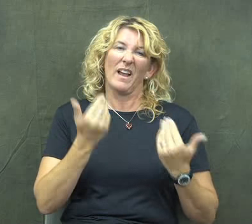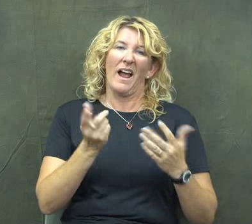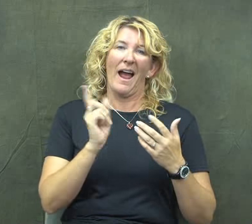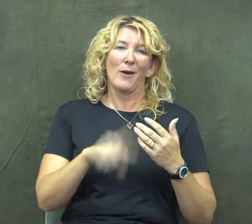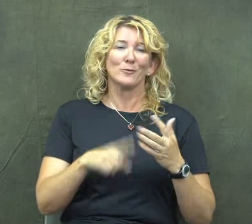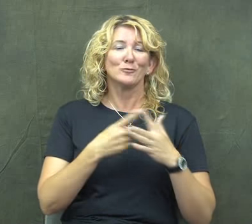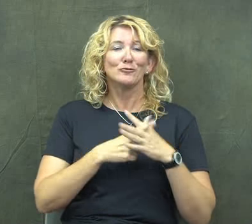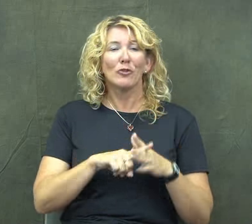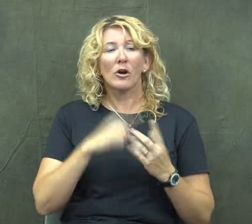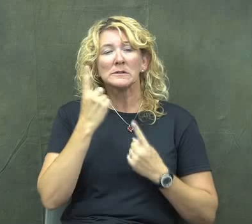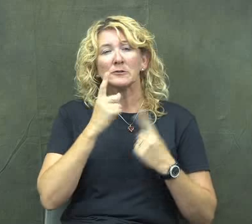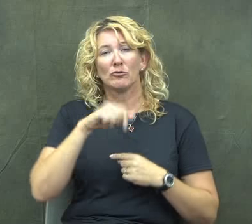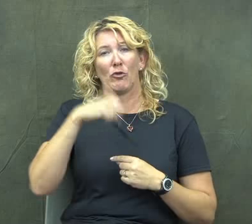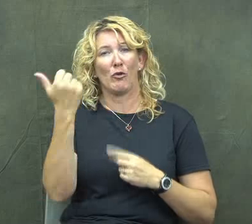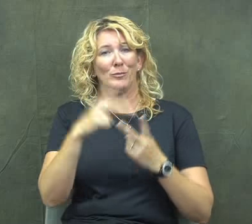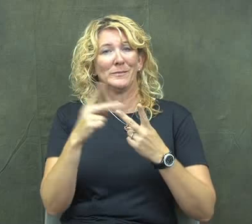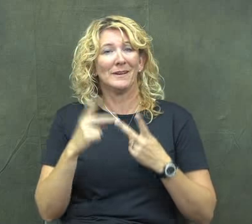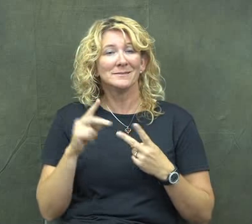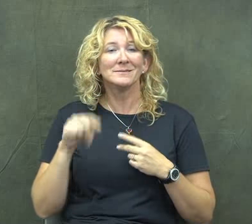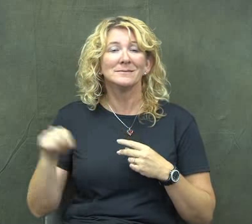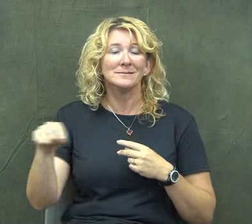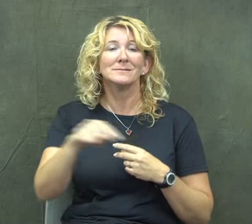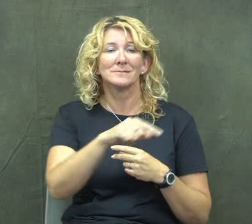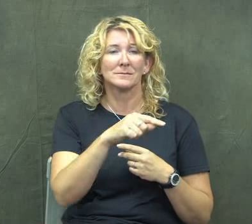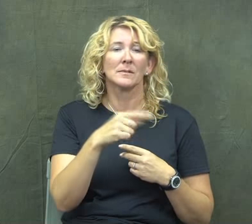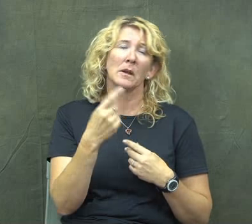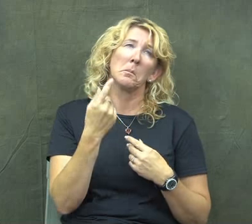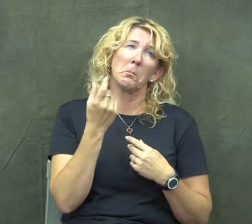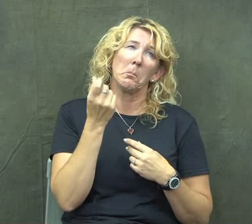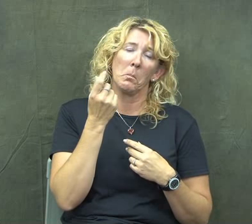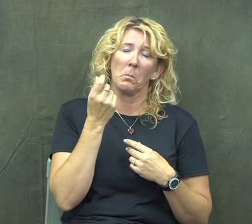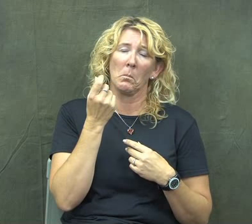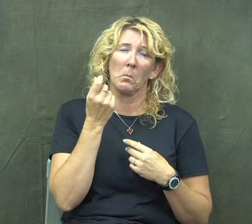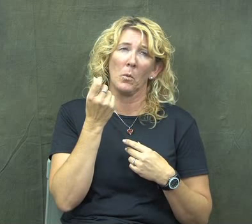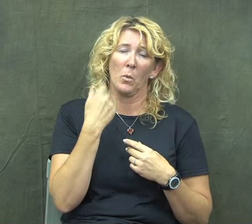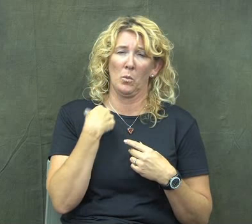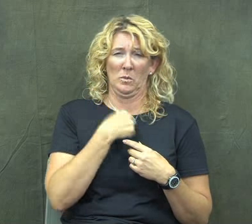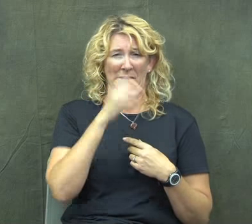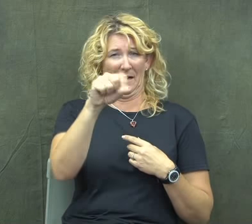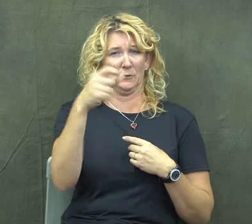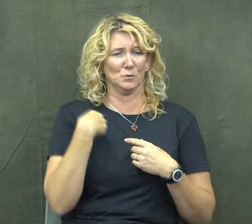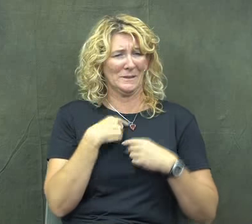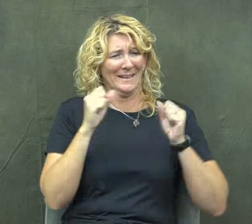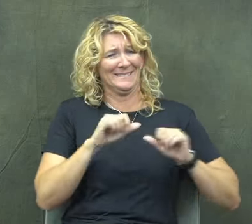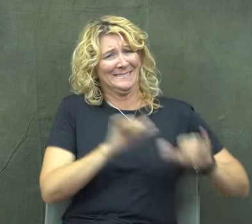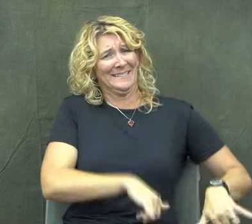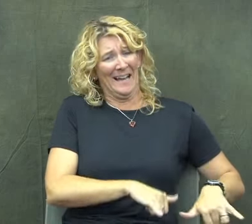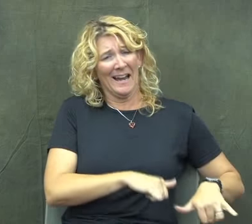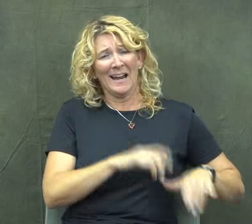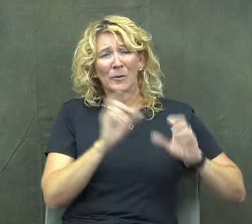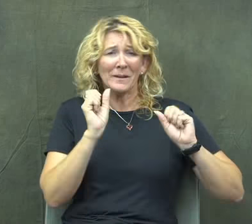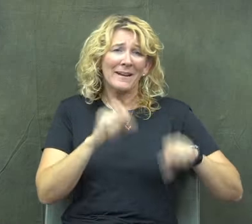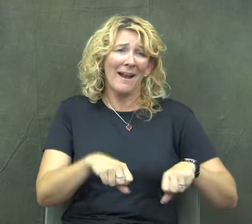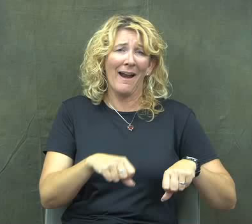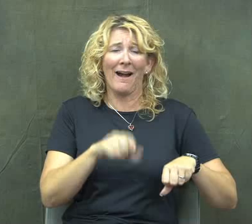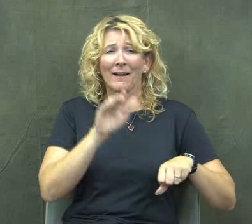Y pensamos que debíamos considerar vivir en otro sitio. Sabíamos que nos podíamos quedar,